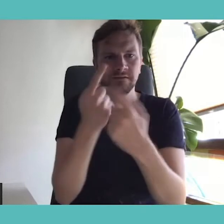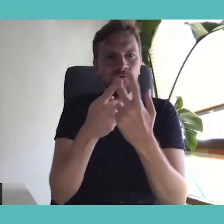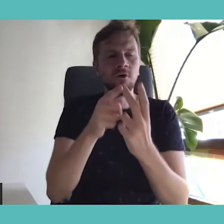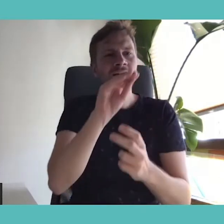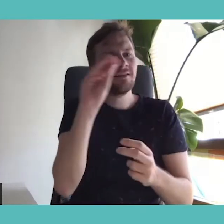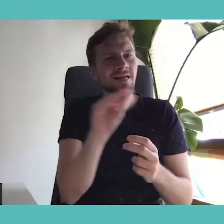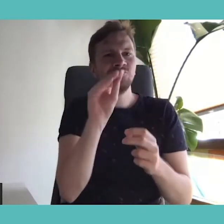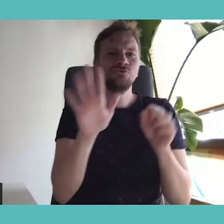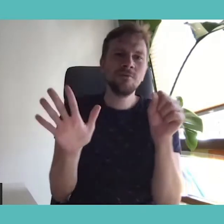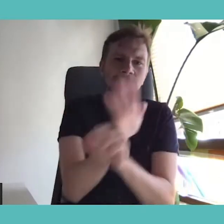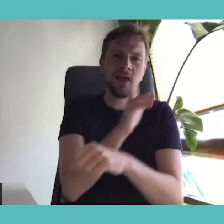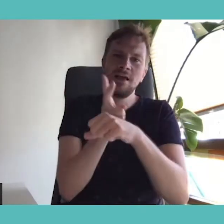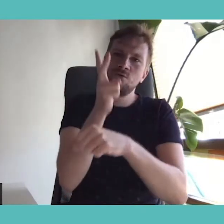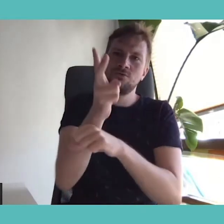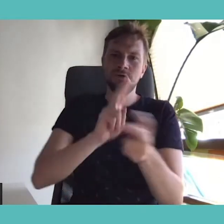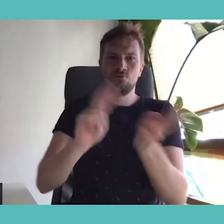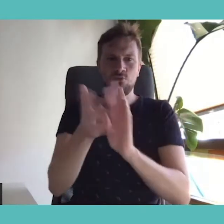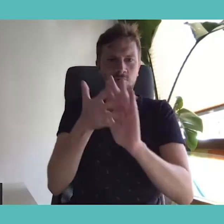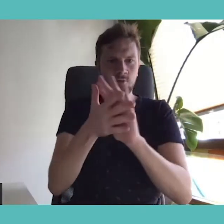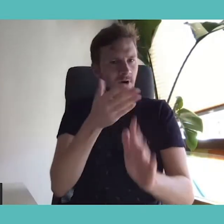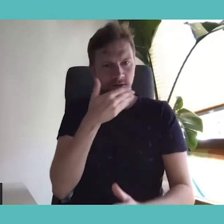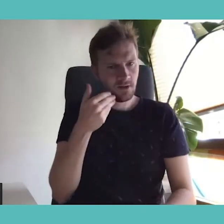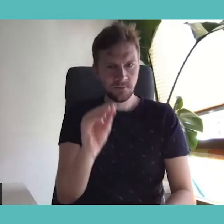Nadal nie ma jeszcze pełnej dostępności do tłumaczenia w języku migowym.